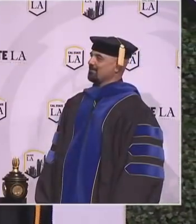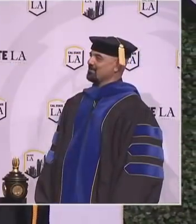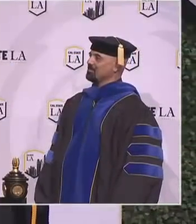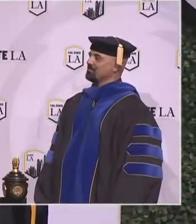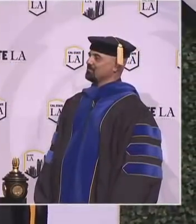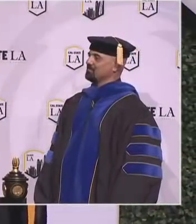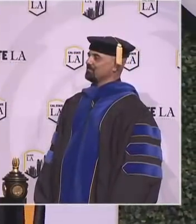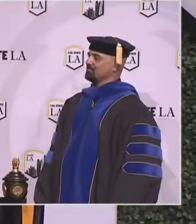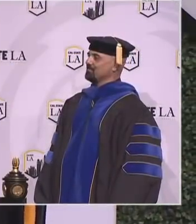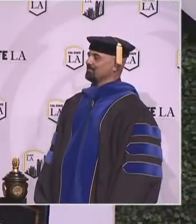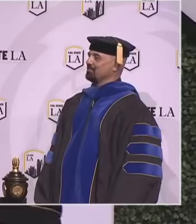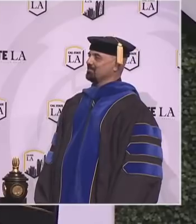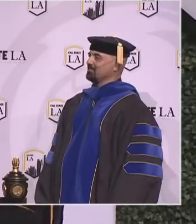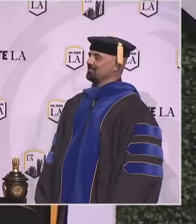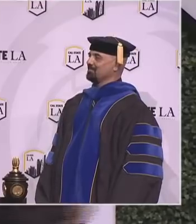HAVE BEEN CALLED]